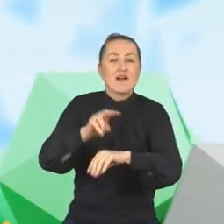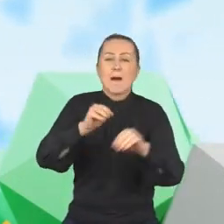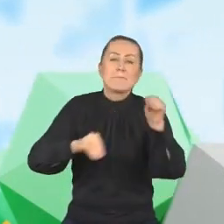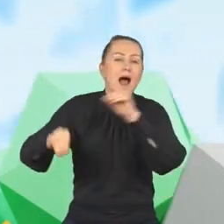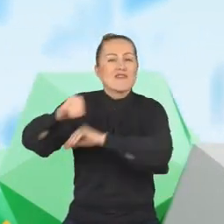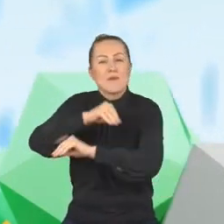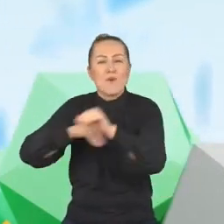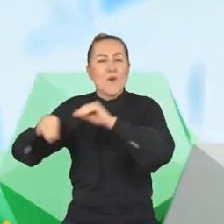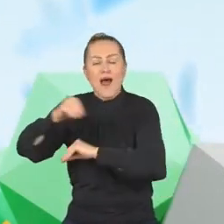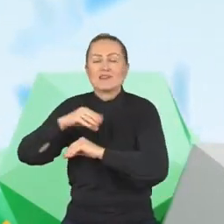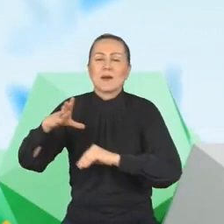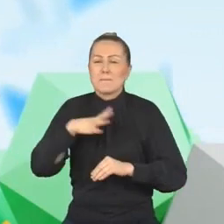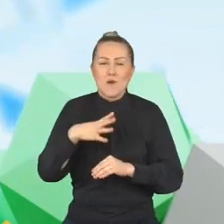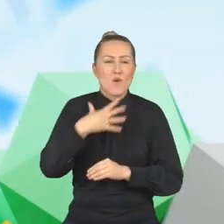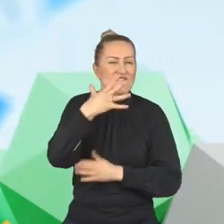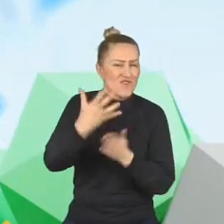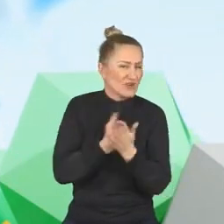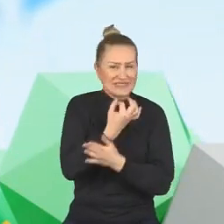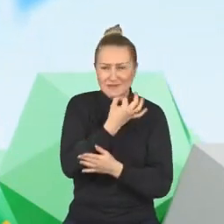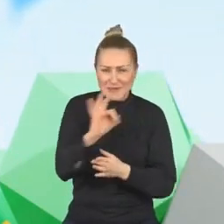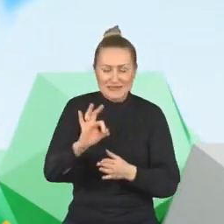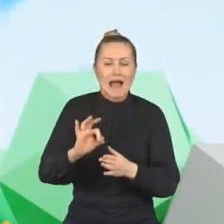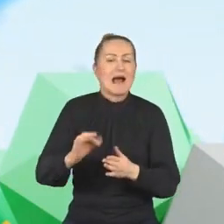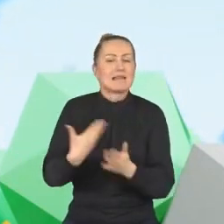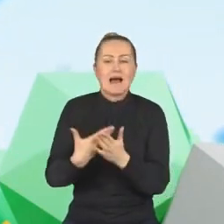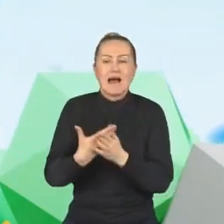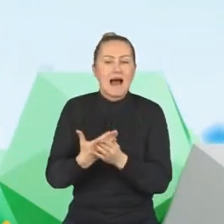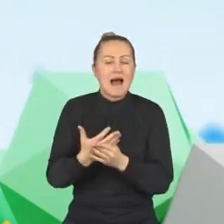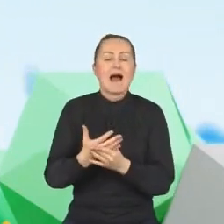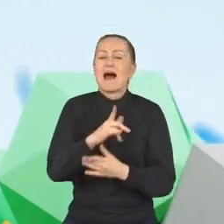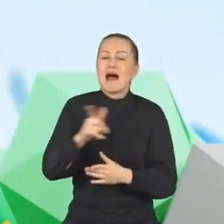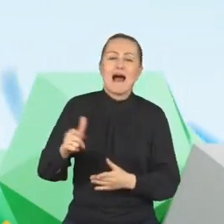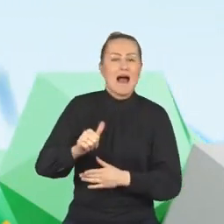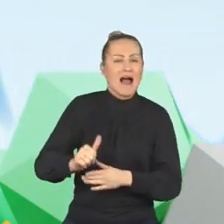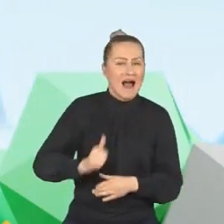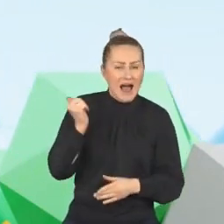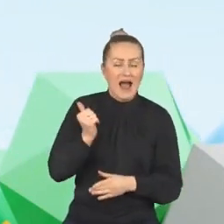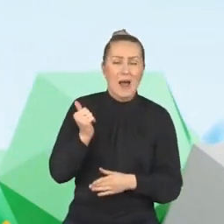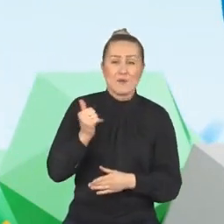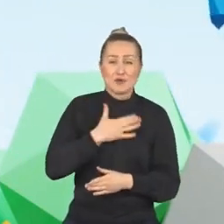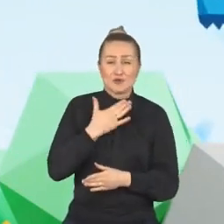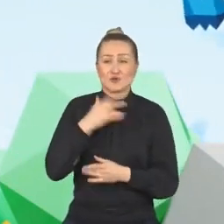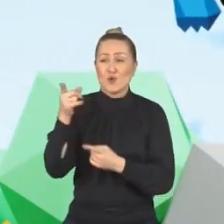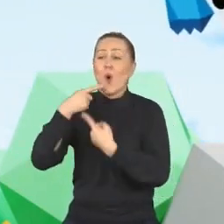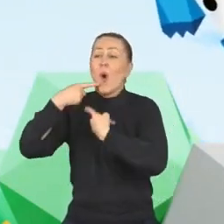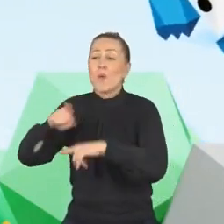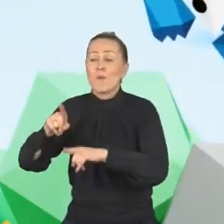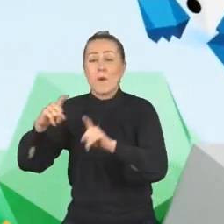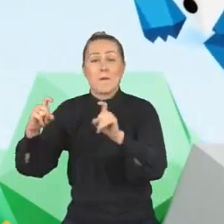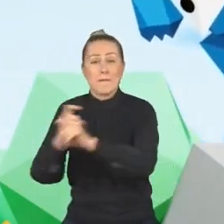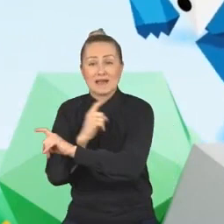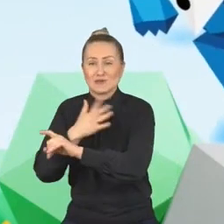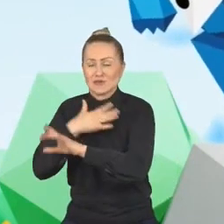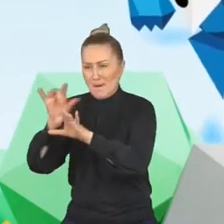bywa wykorzystywana, po to, aby odpowiedzialność, którą ponosi państwo przenieść na barki jednostki i w ten sposób tę